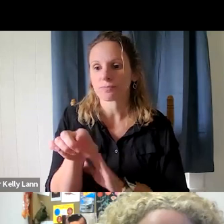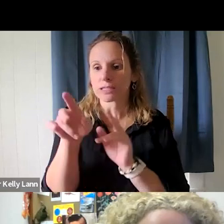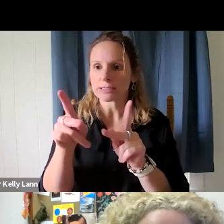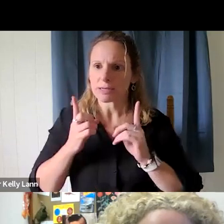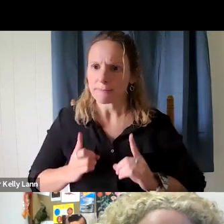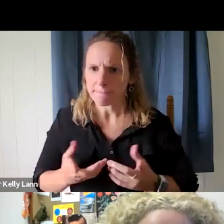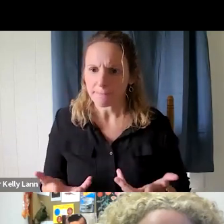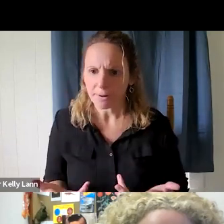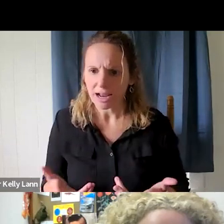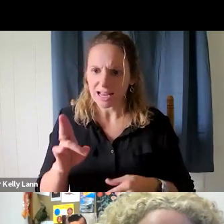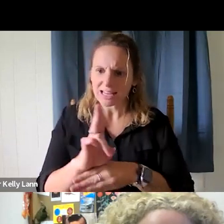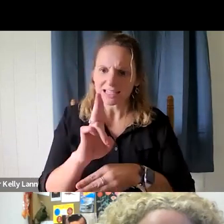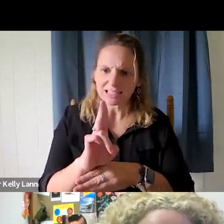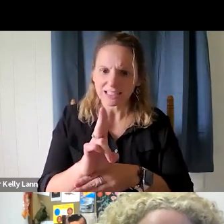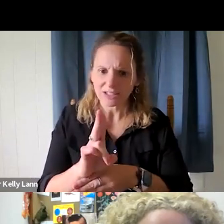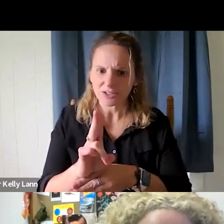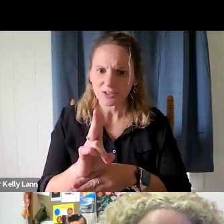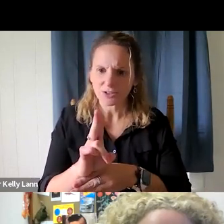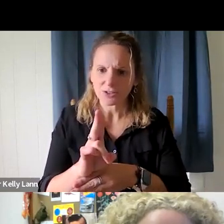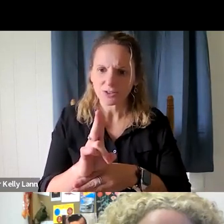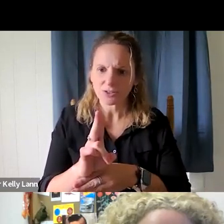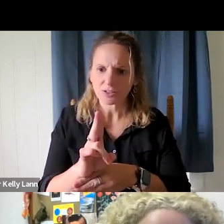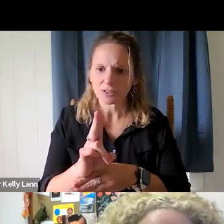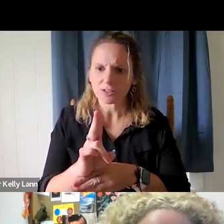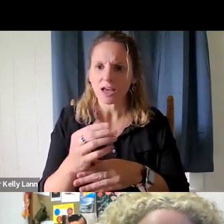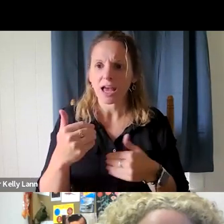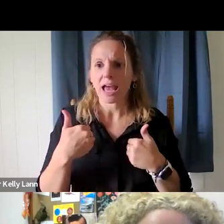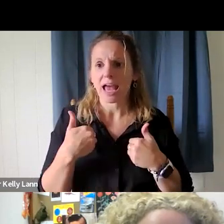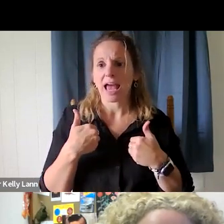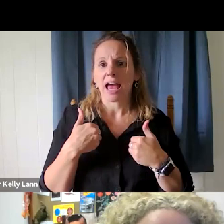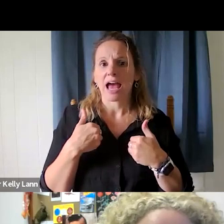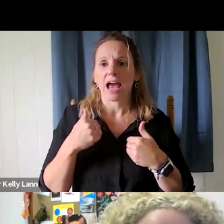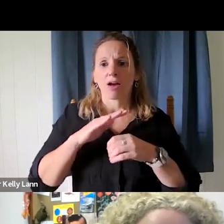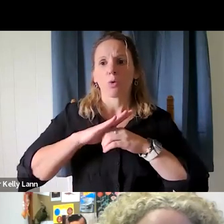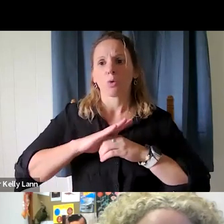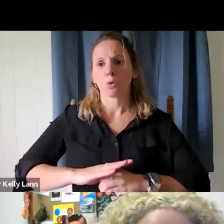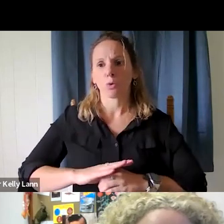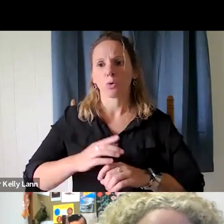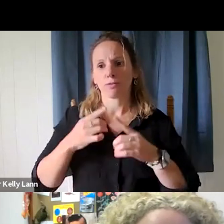que usa sustancias para dar algún alivio a esa depresión,